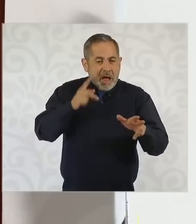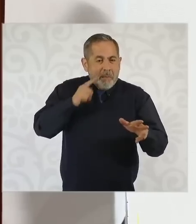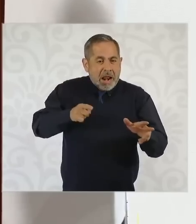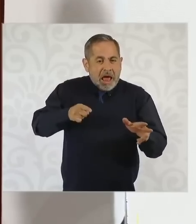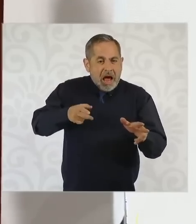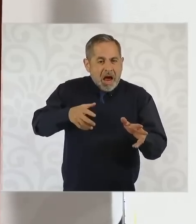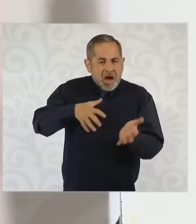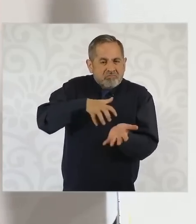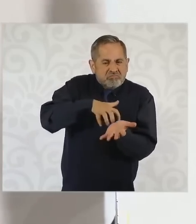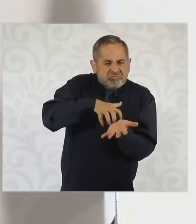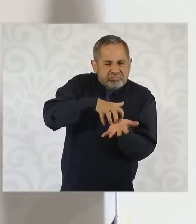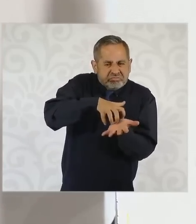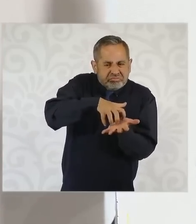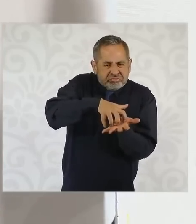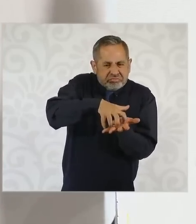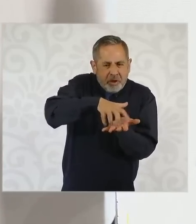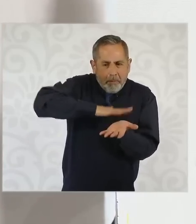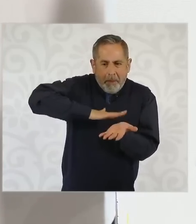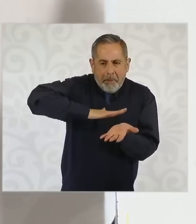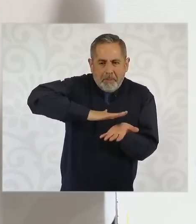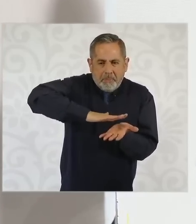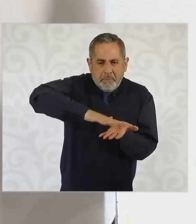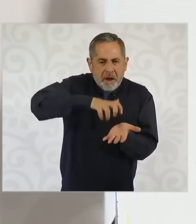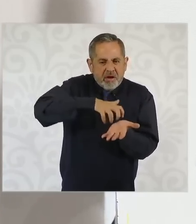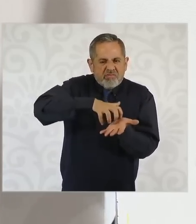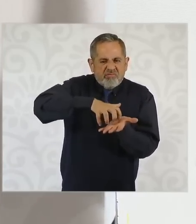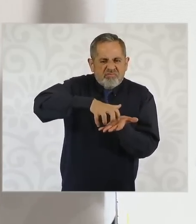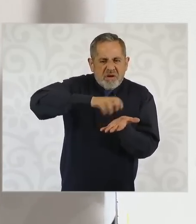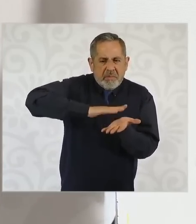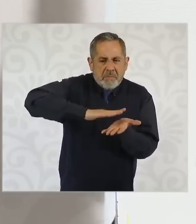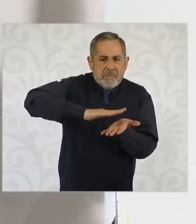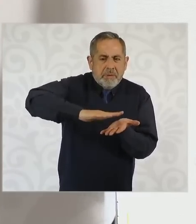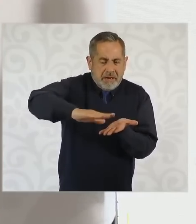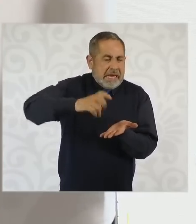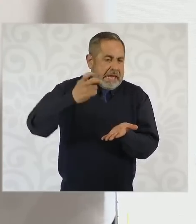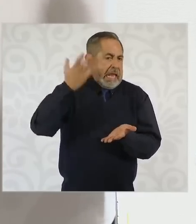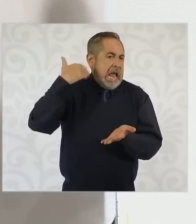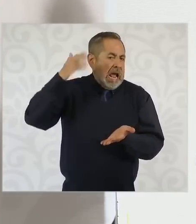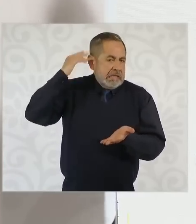algo que hace muchos años hacía la secretaría de infraestructura la Secretaría de Comunicaciones